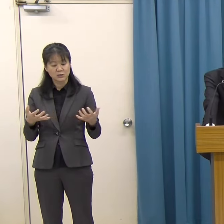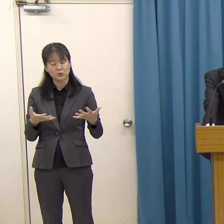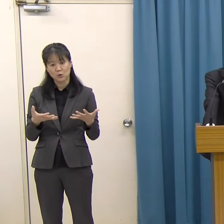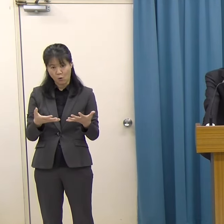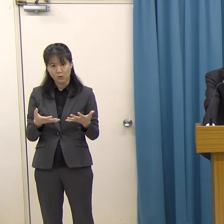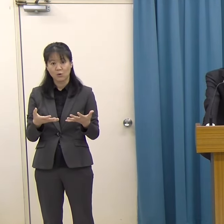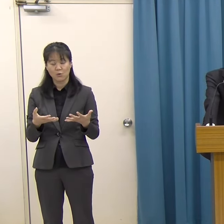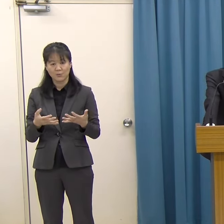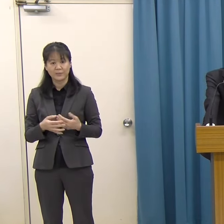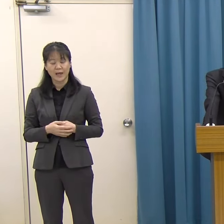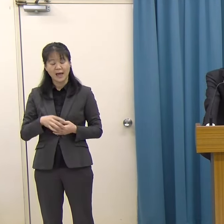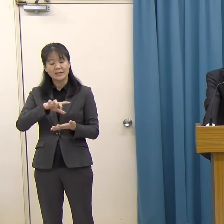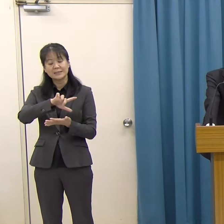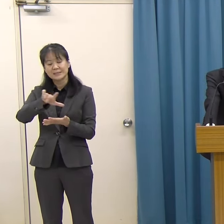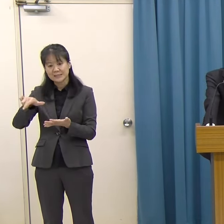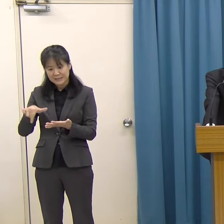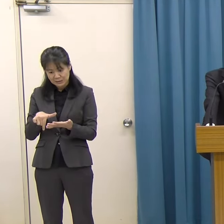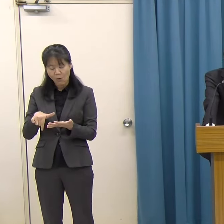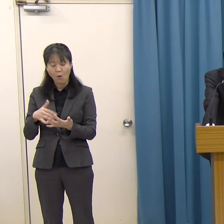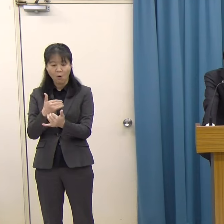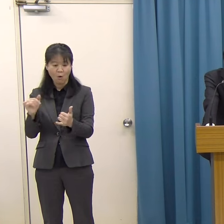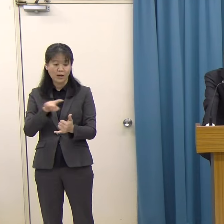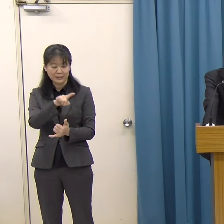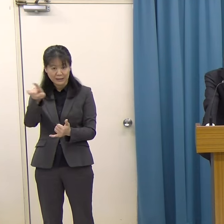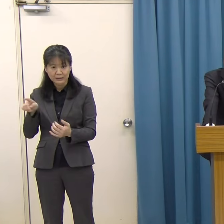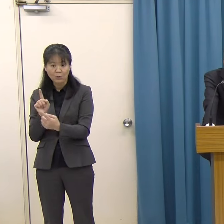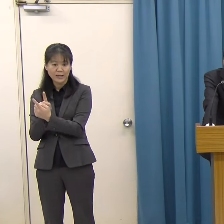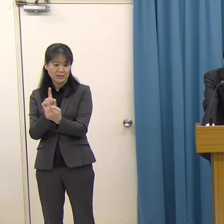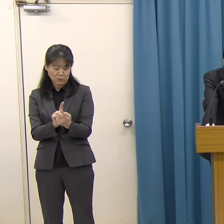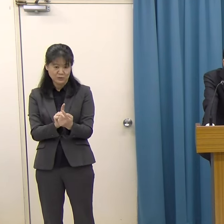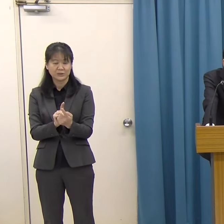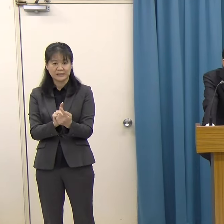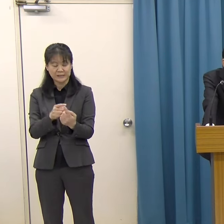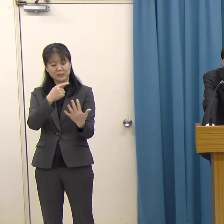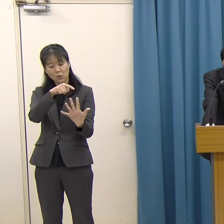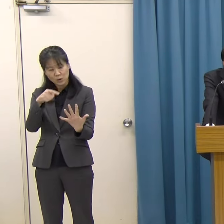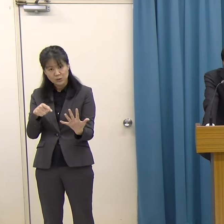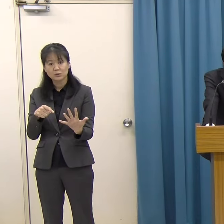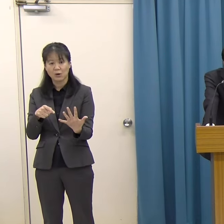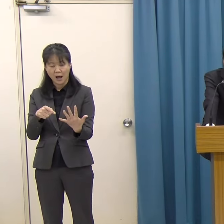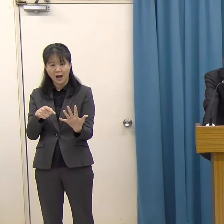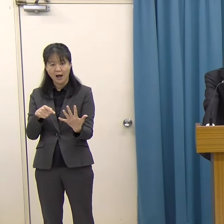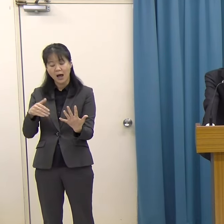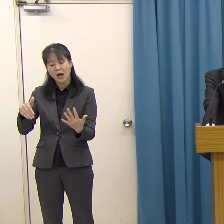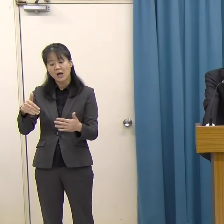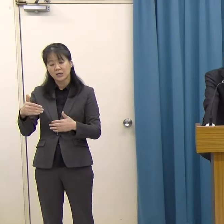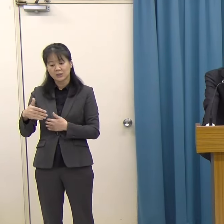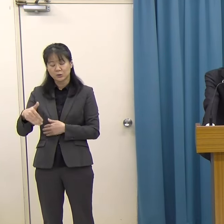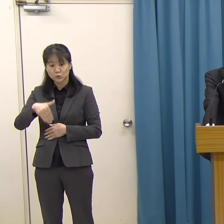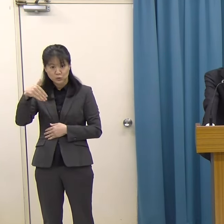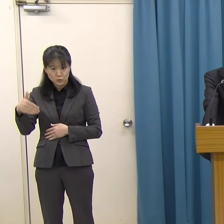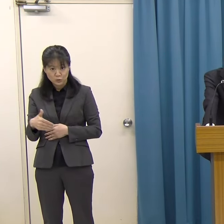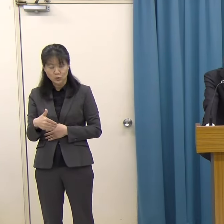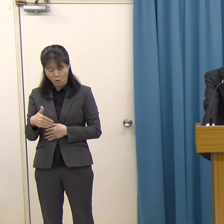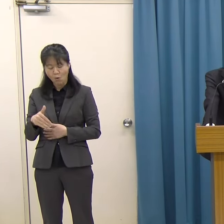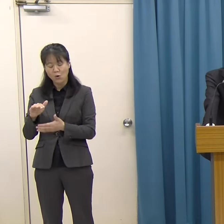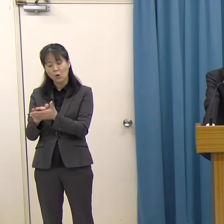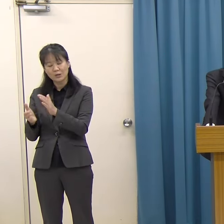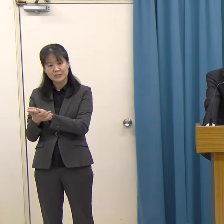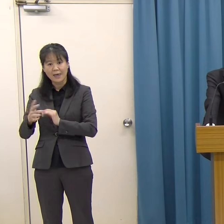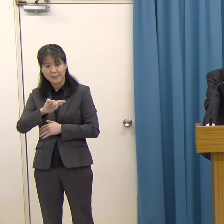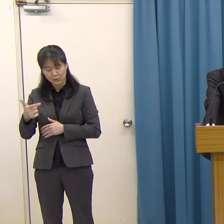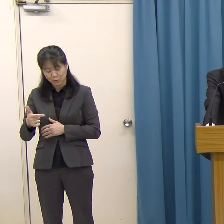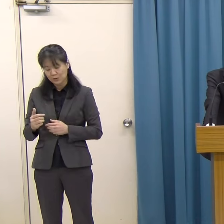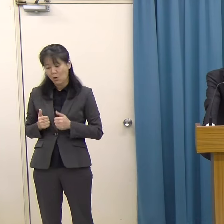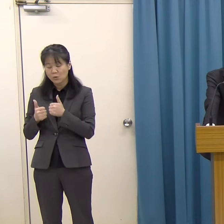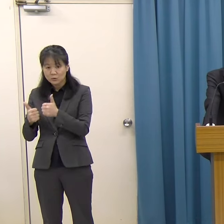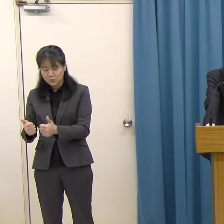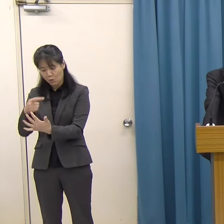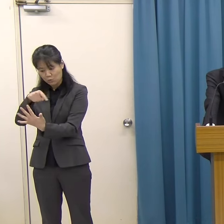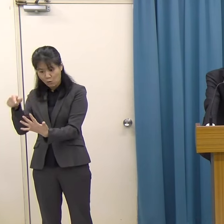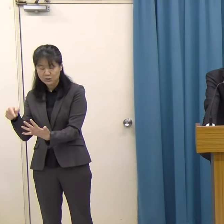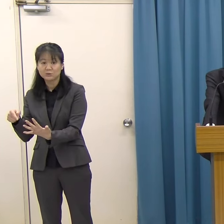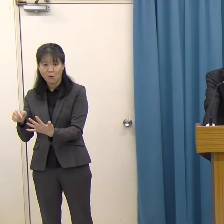地域の方を対象にした美術教室や、九州の幼稚園・保育園における出張教室などを開催しています。